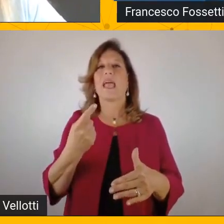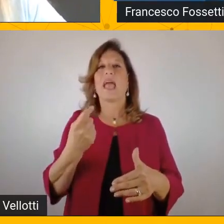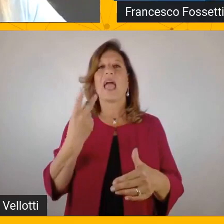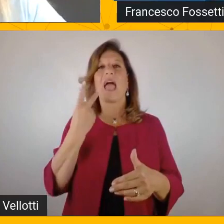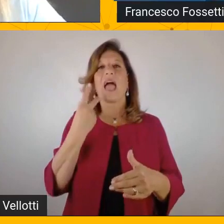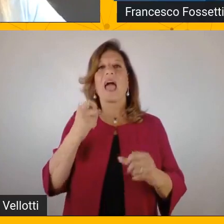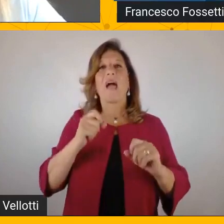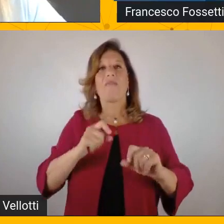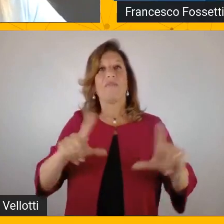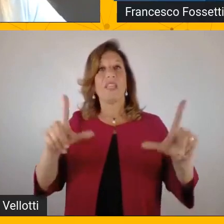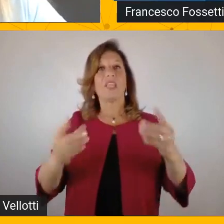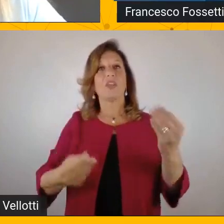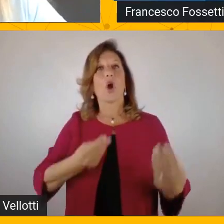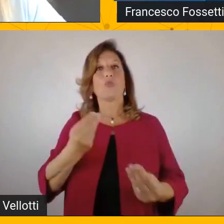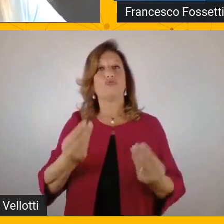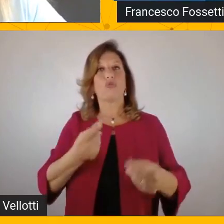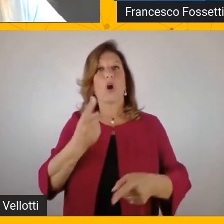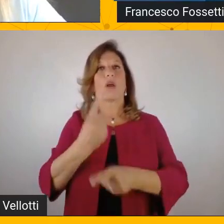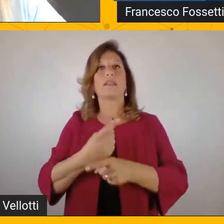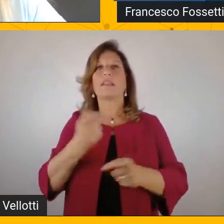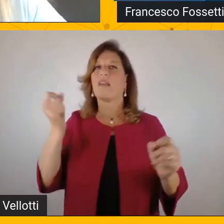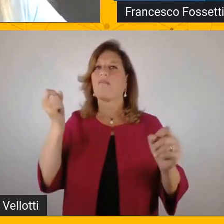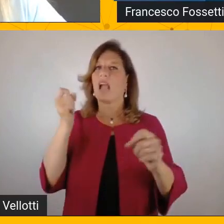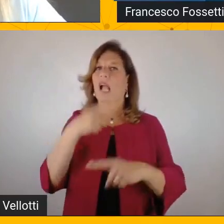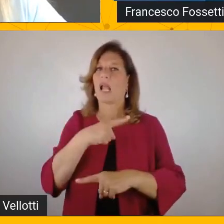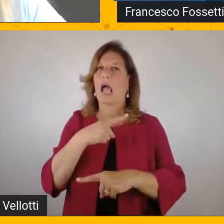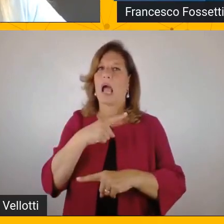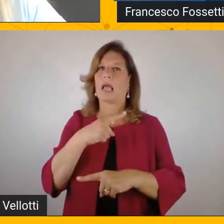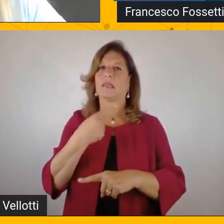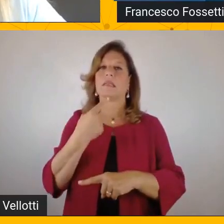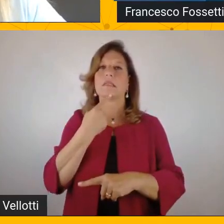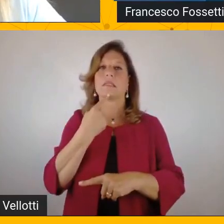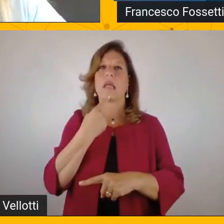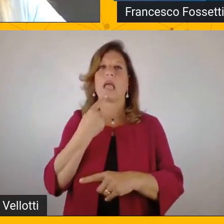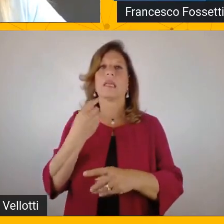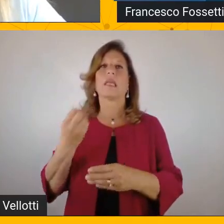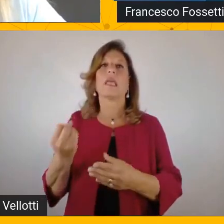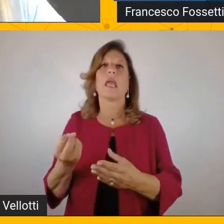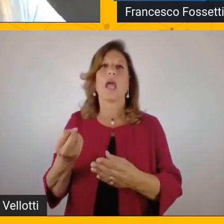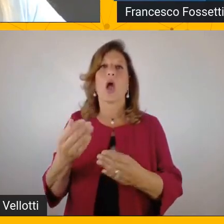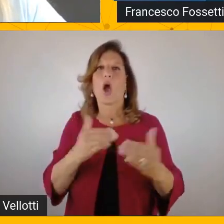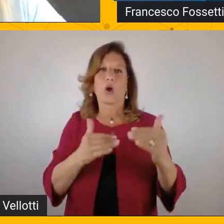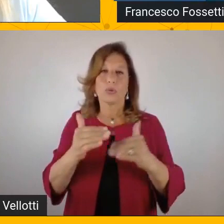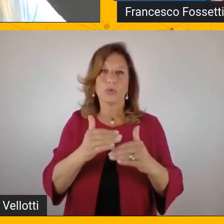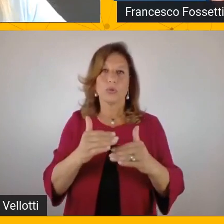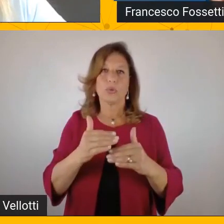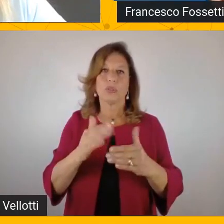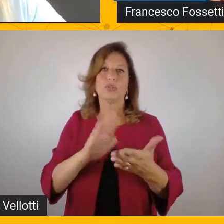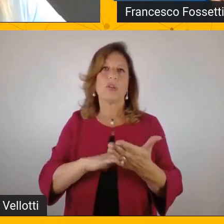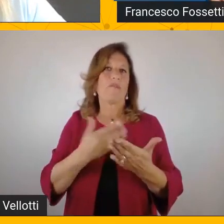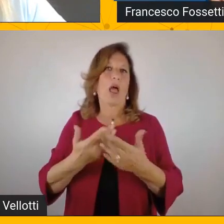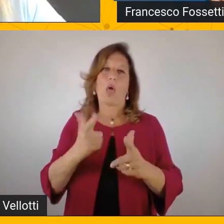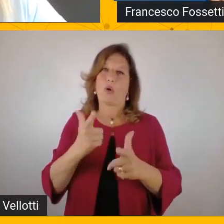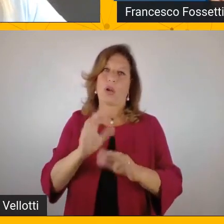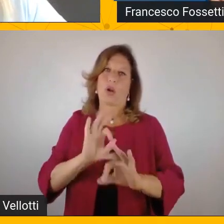necessari gratuiti e che il lavoro di chi li produce non